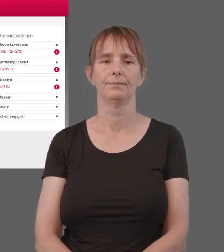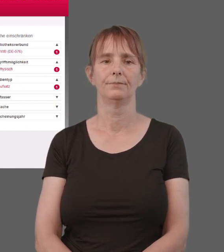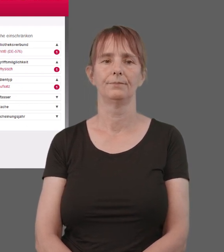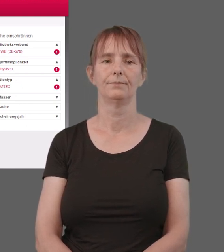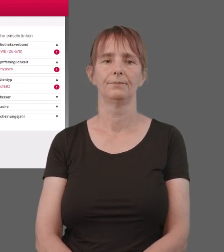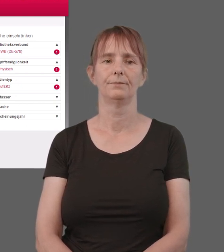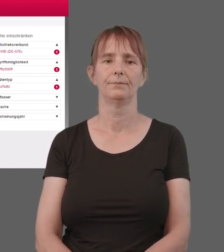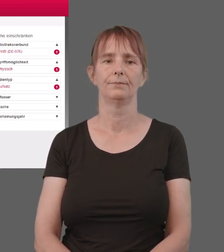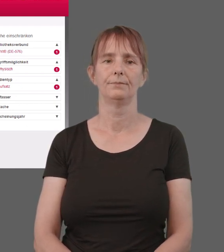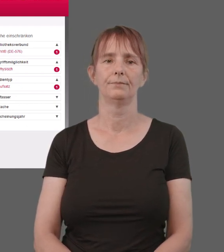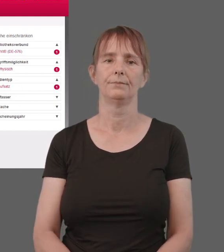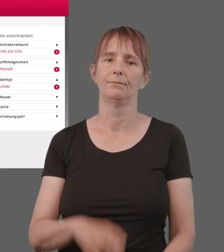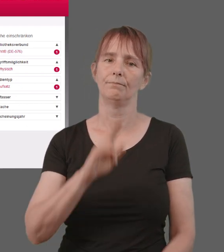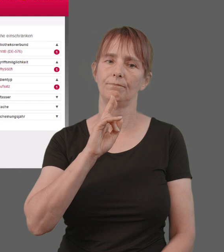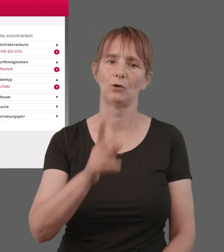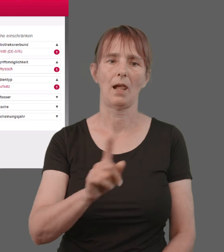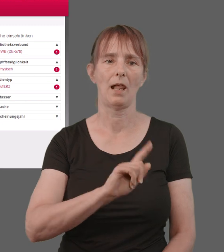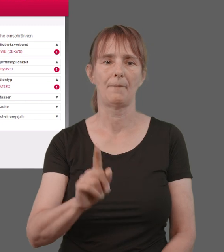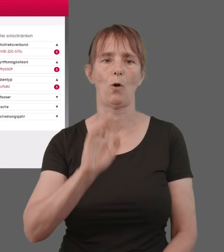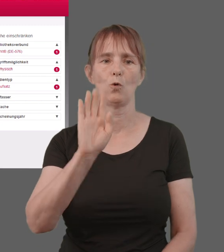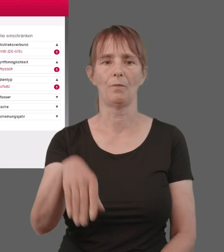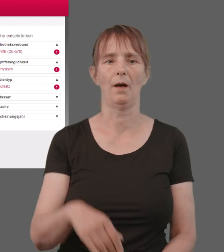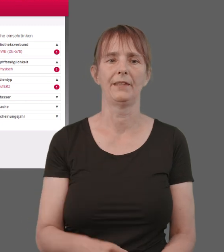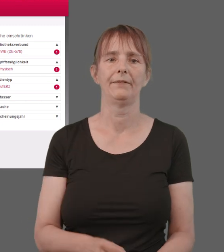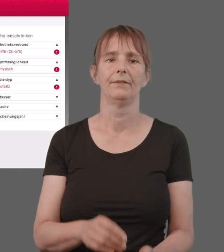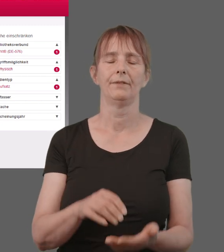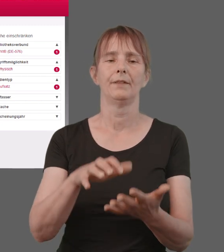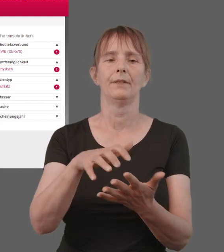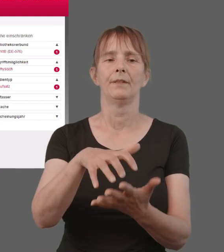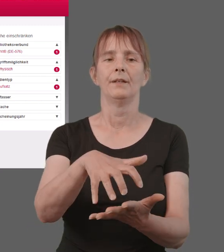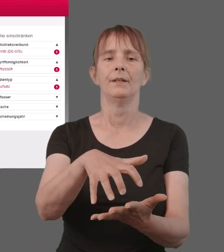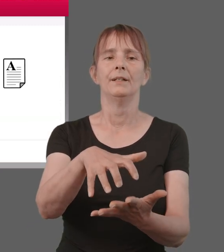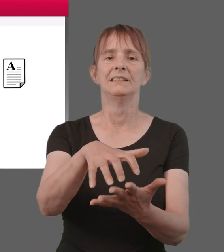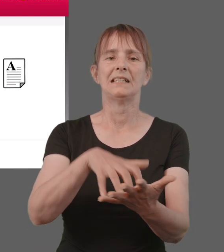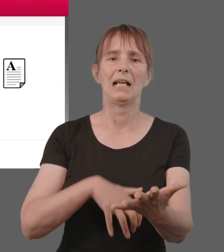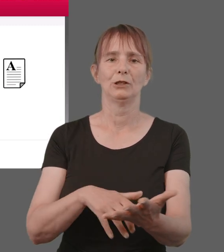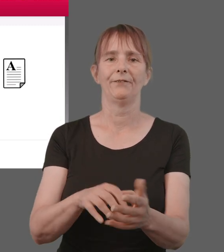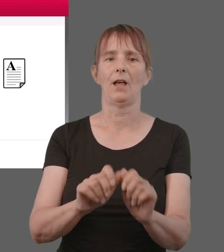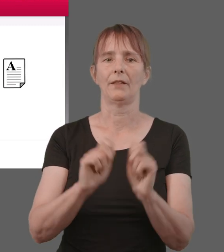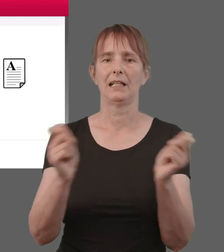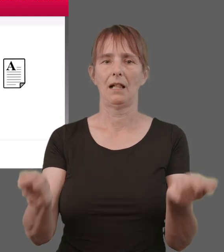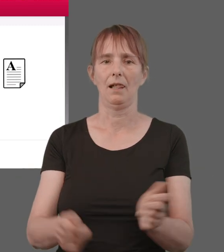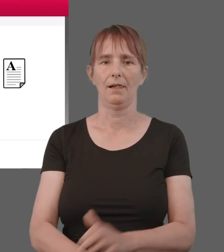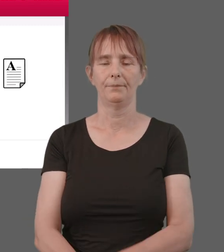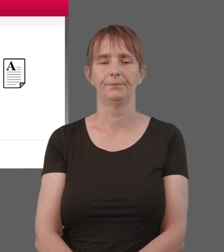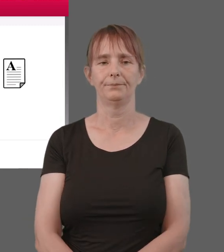zuerst den Treffer für den Artikel an. In diesem Fall ist das übergeordnete Werk unsere bereits